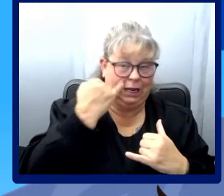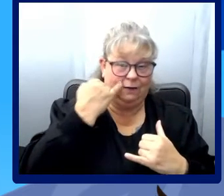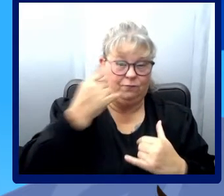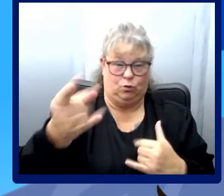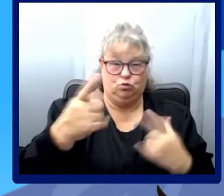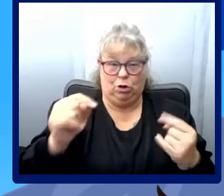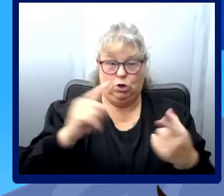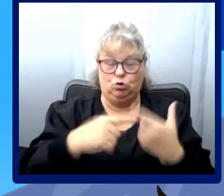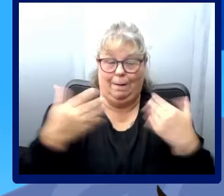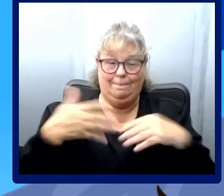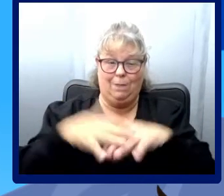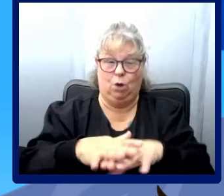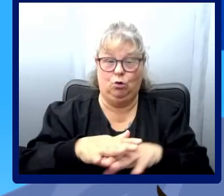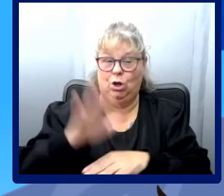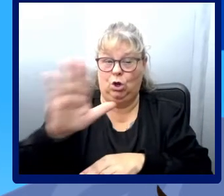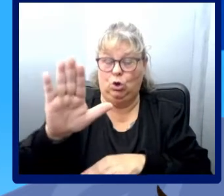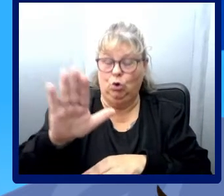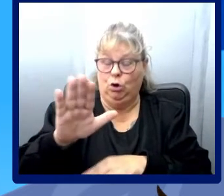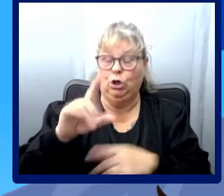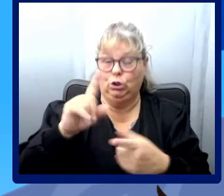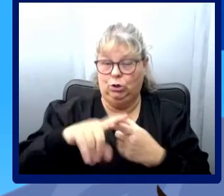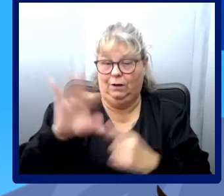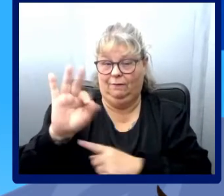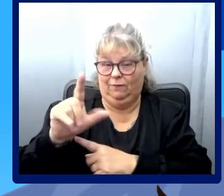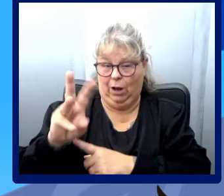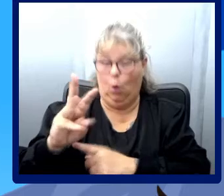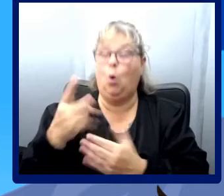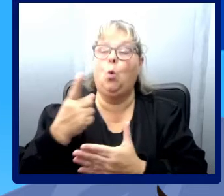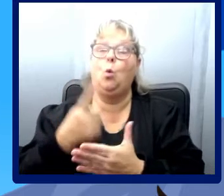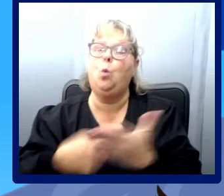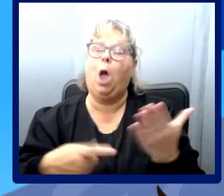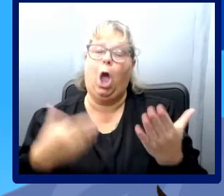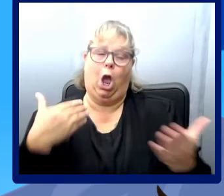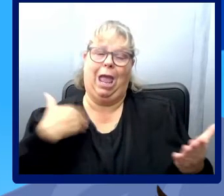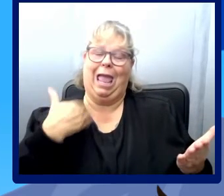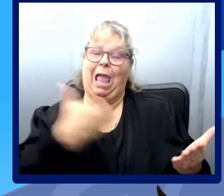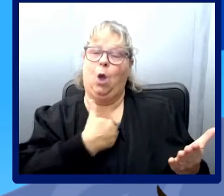su automatización declarativa a flujo, aquí tienen los pasos que asegurarán el éxito.